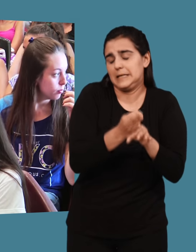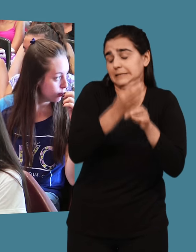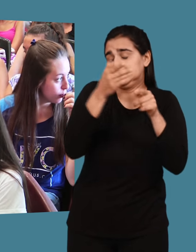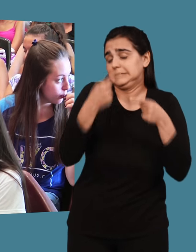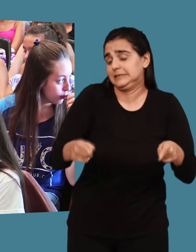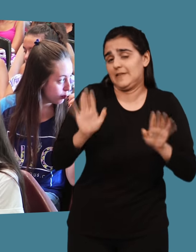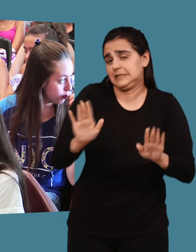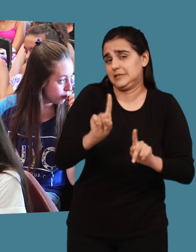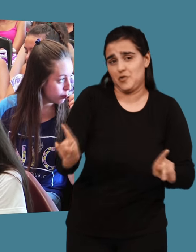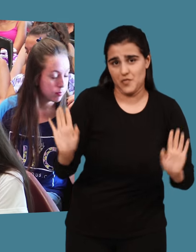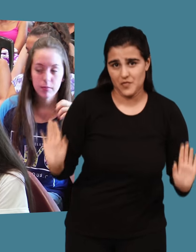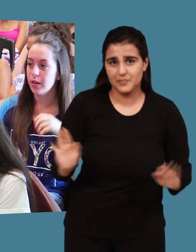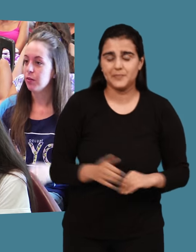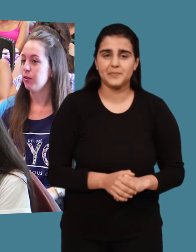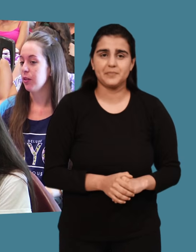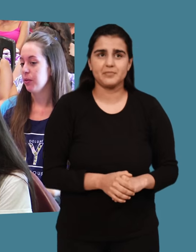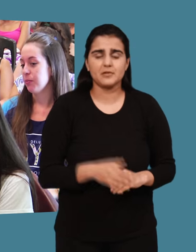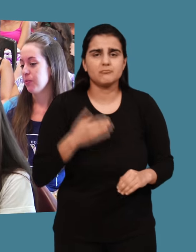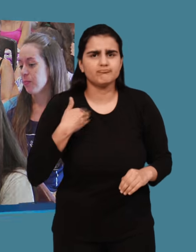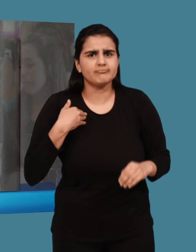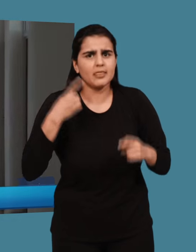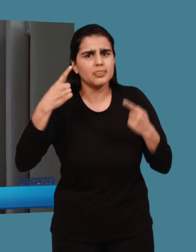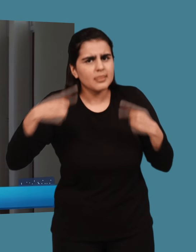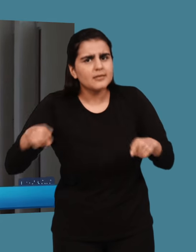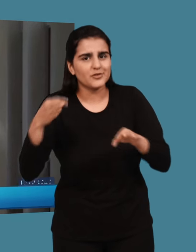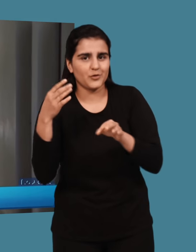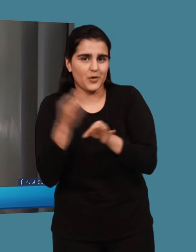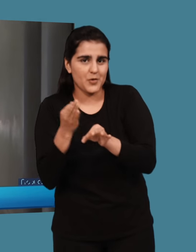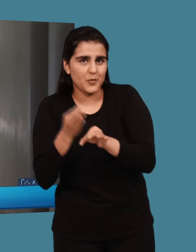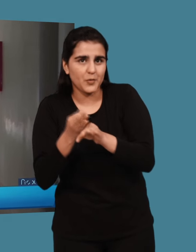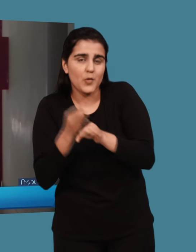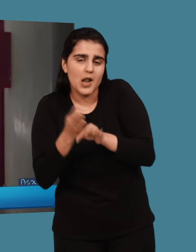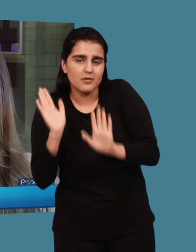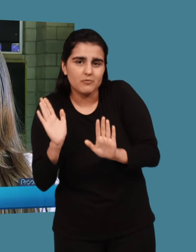no te tenían tan... no era tan así. Es distinta a la escuela y